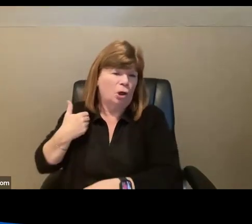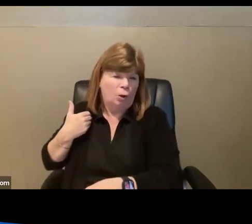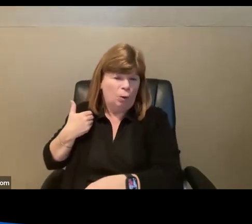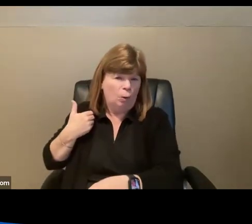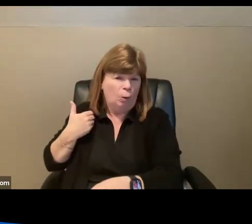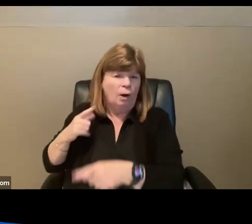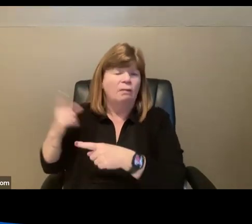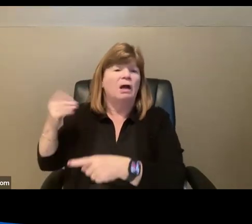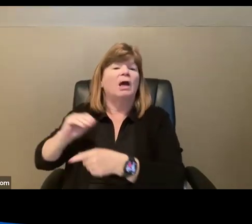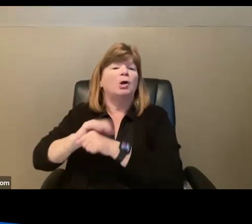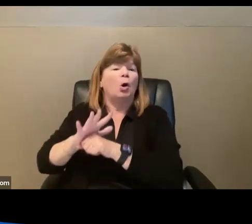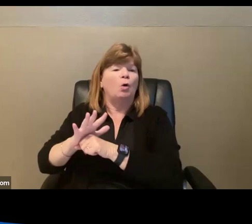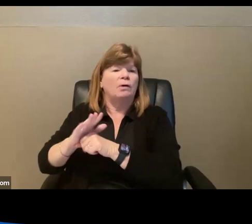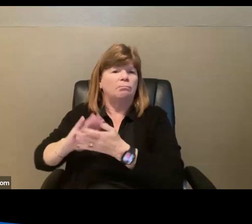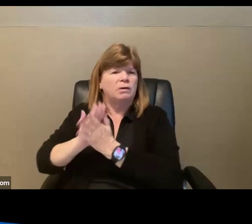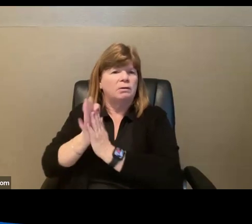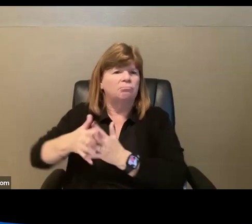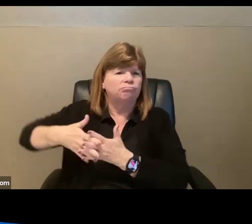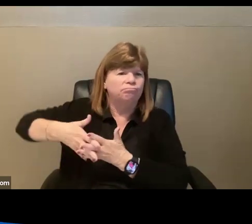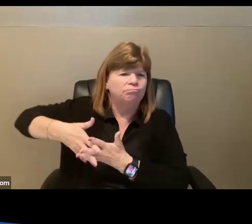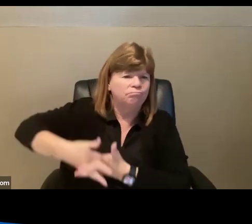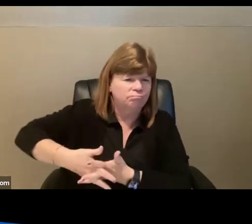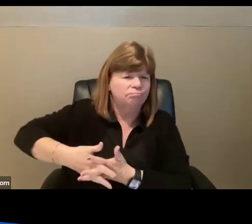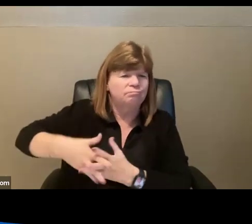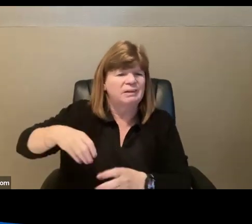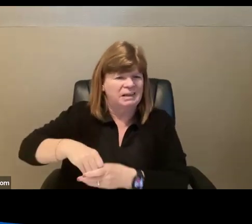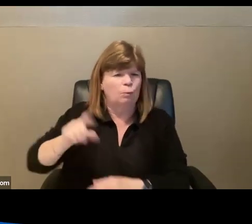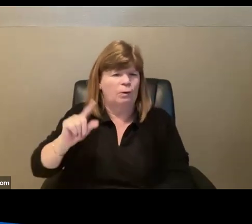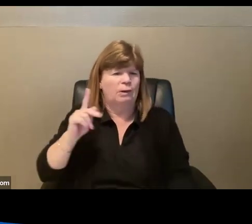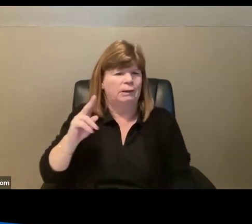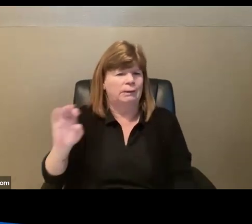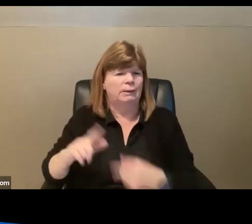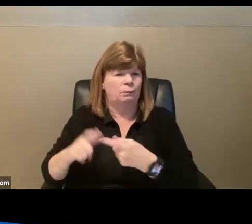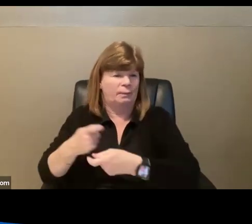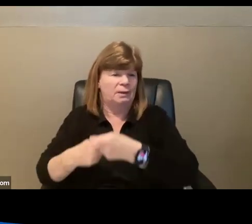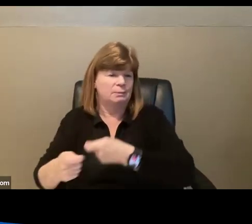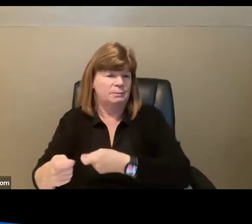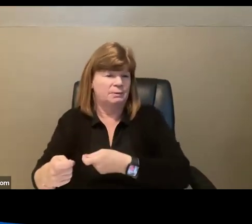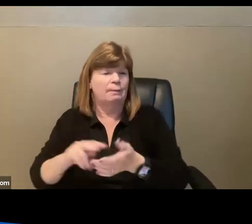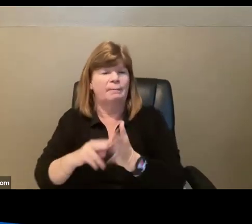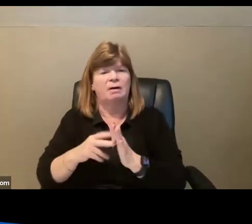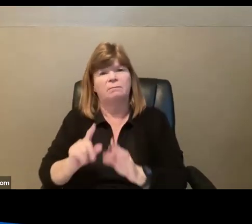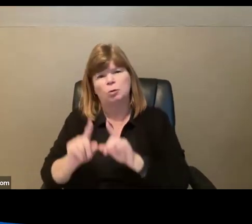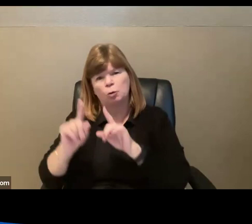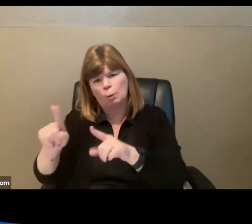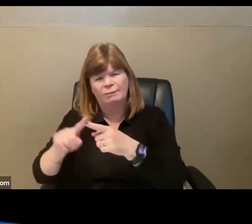El COVID se ha asentado en el reemplazo de rodilla. Entonces tienen que entrar y tienen que limpiar todo eso.